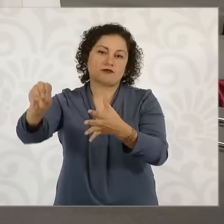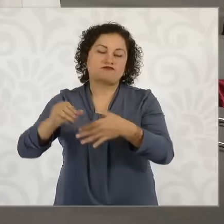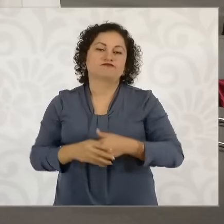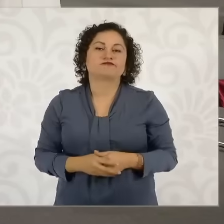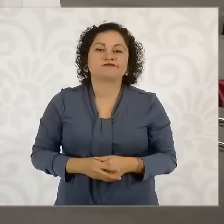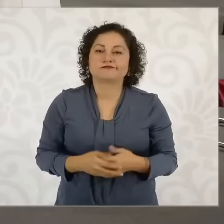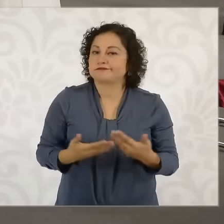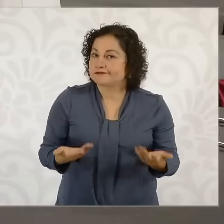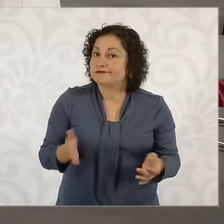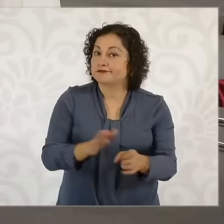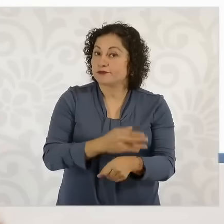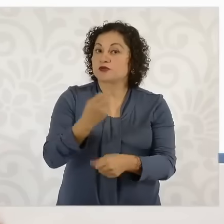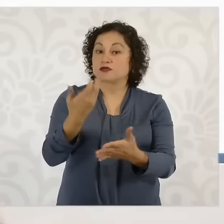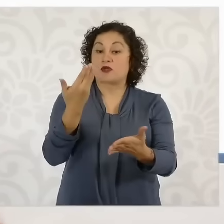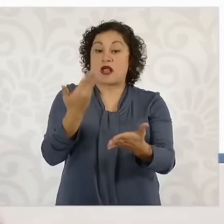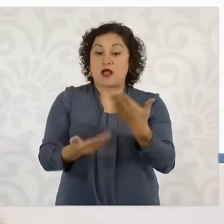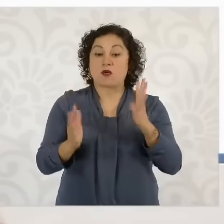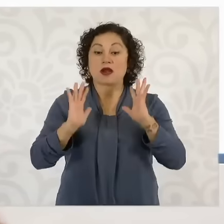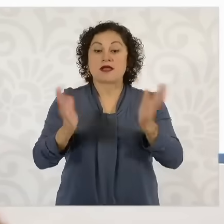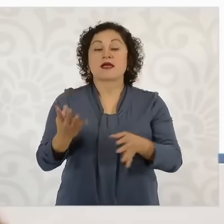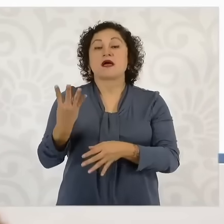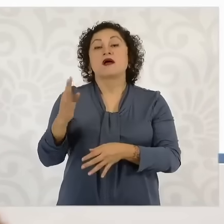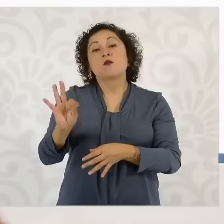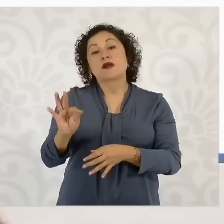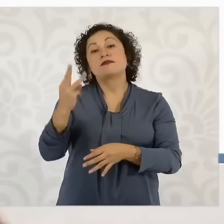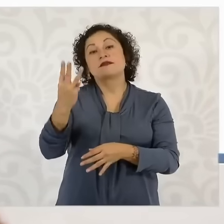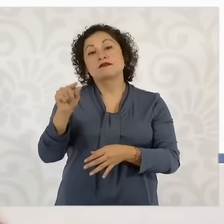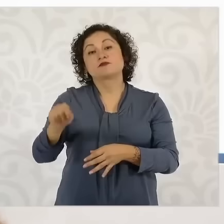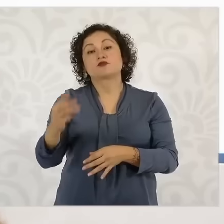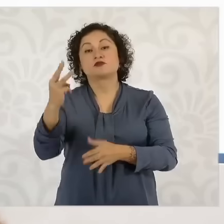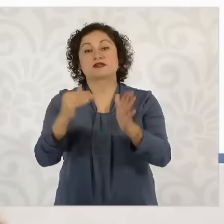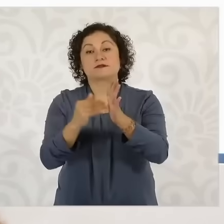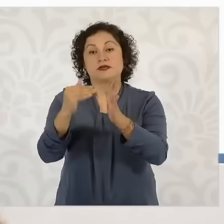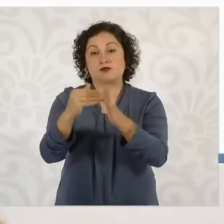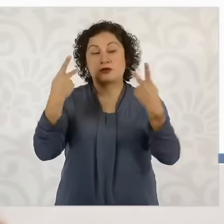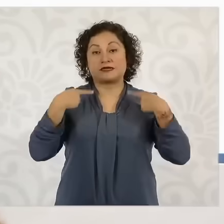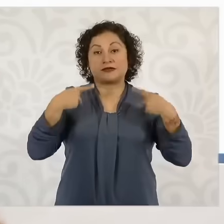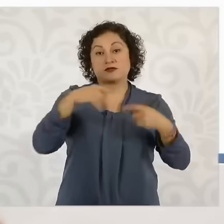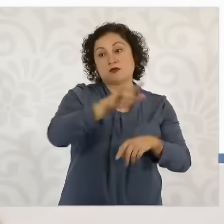suerte que hoy tenemos 43.3 millones de pasajeros que llegan vía aérea a los distintos aeropuertos